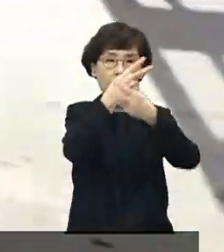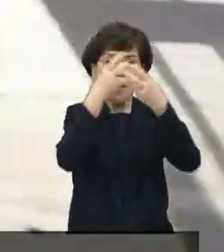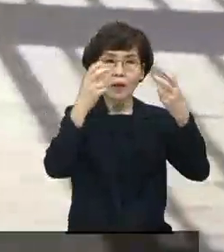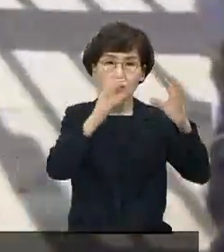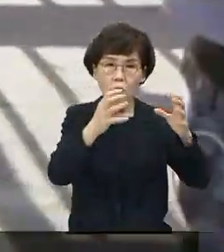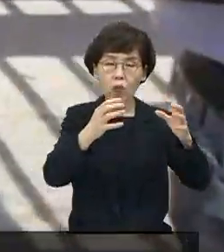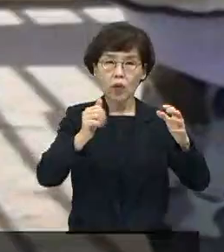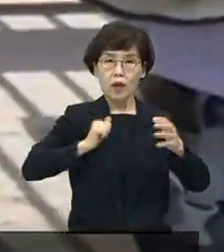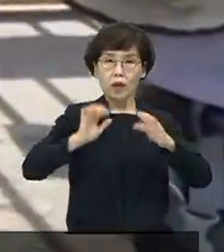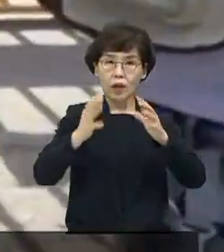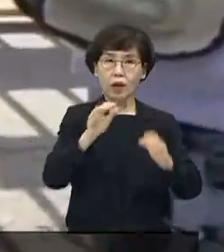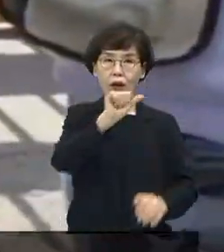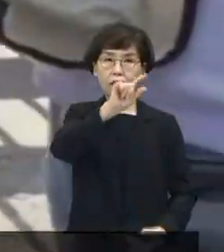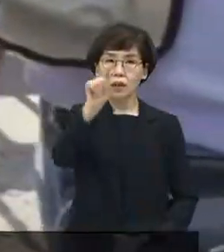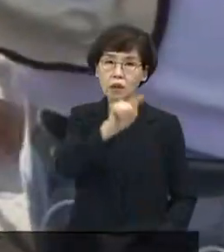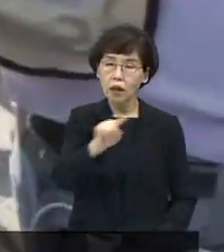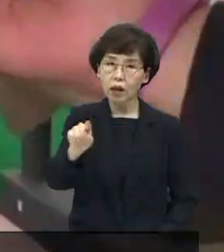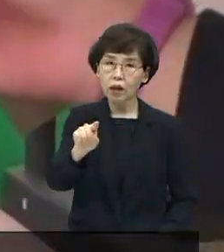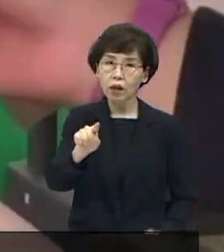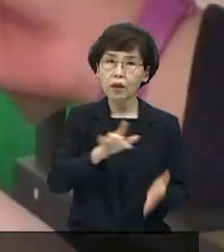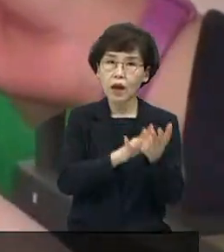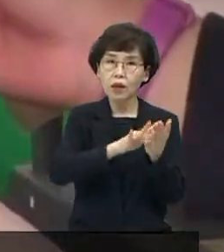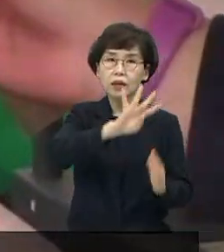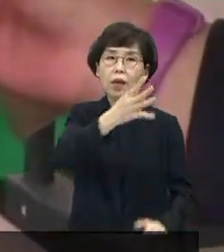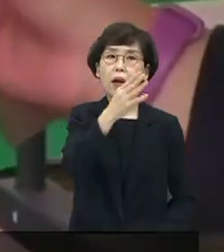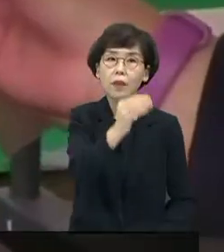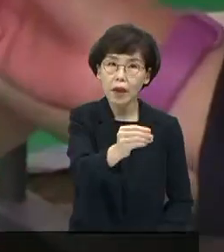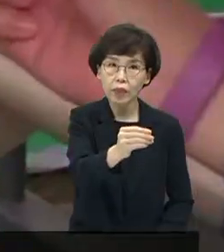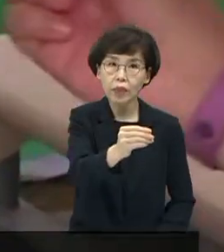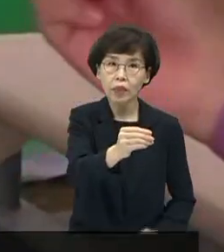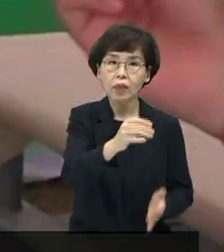아스트라제네카 백신 400만 회분을 빌려주겠다고 밝혔지만 대규모 지원